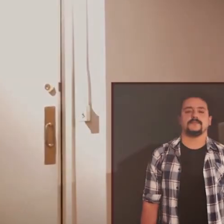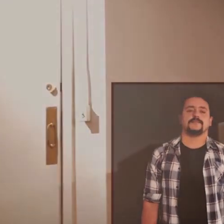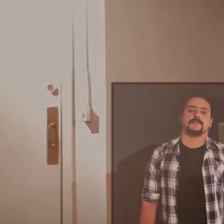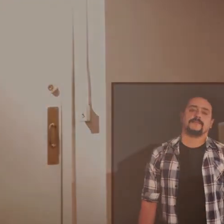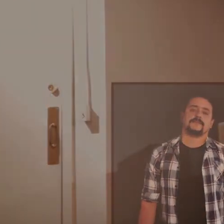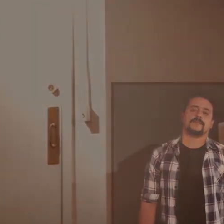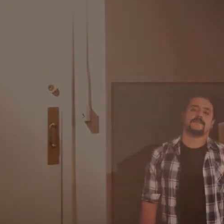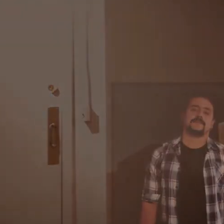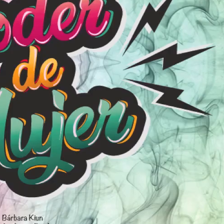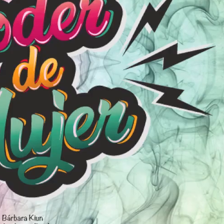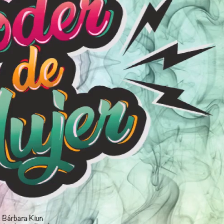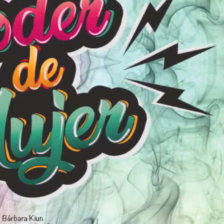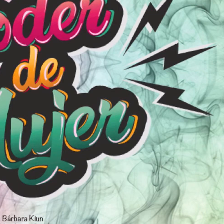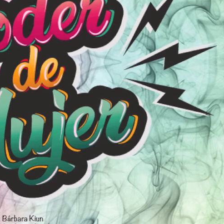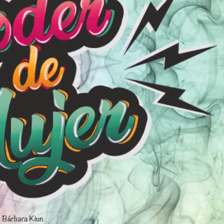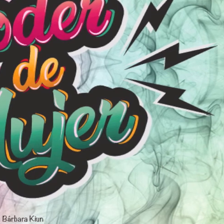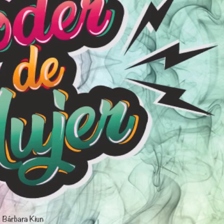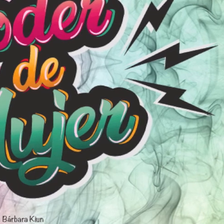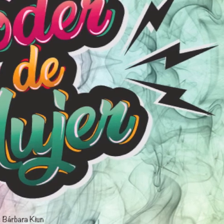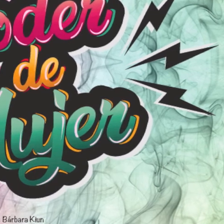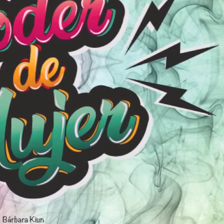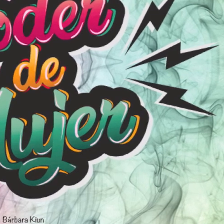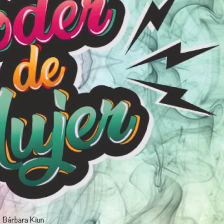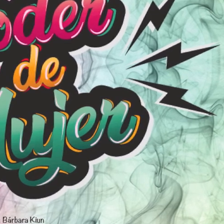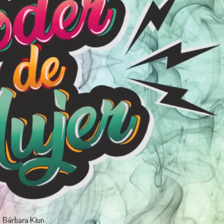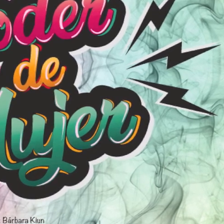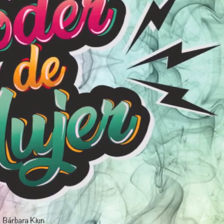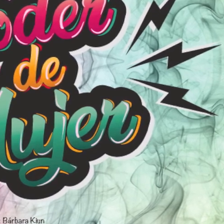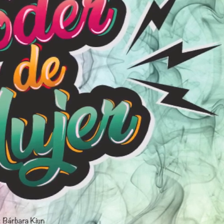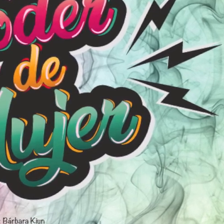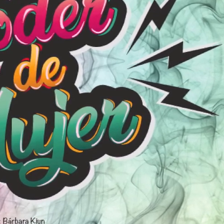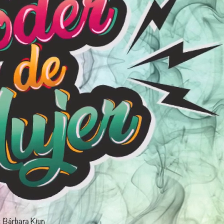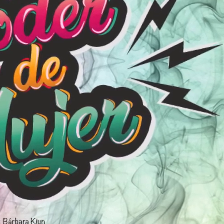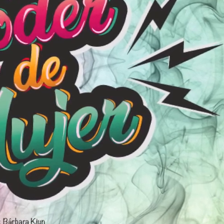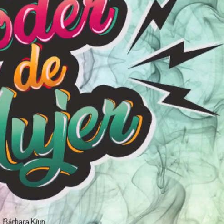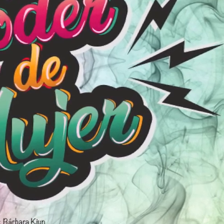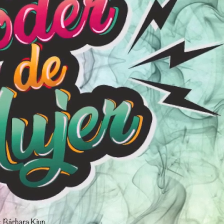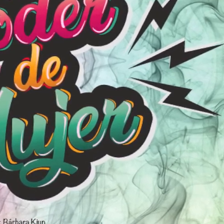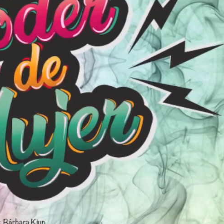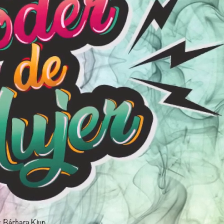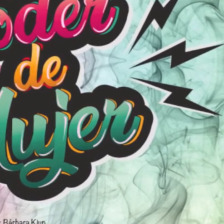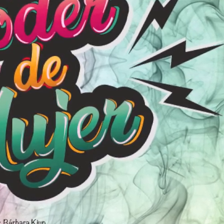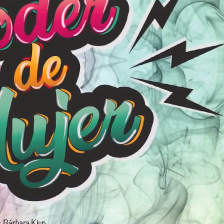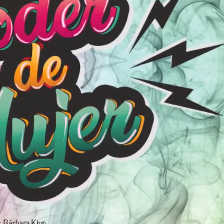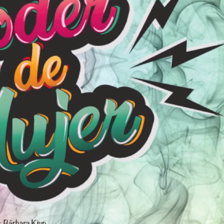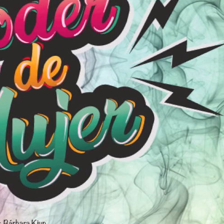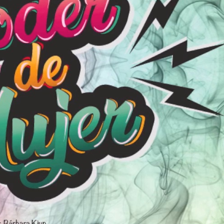El viaje no ha llegado a su fin, recién comienza Poder de Mujer, otra apuesta de todosjuntosradio.cl